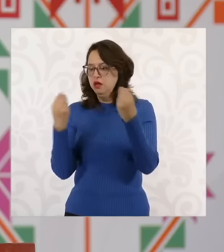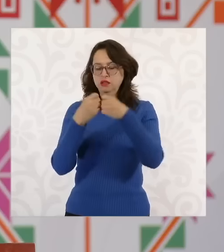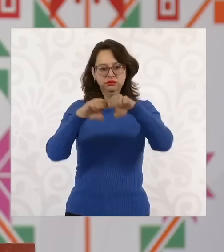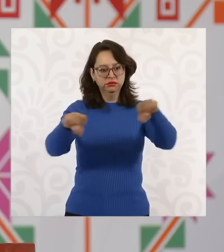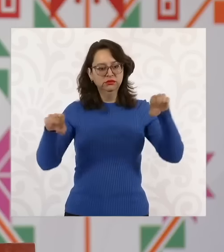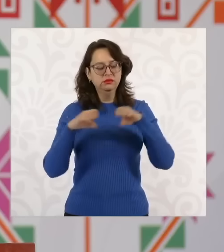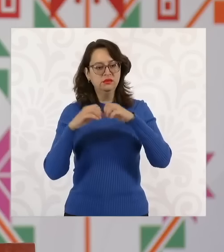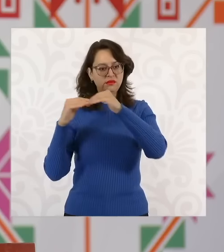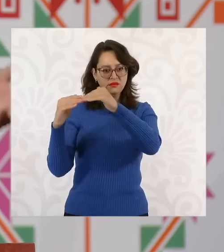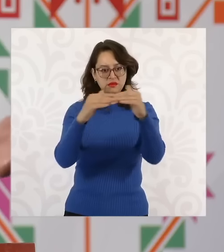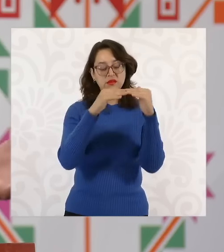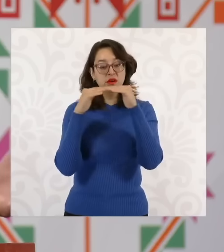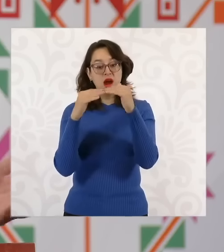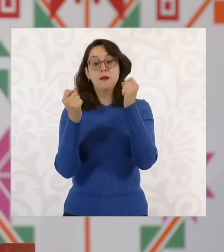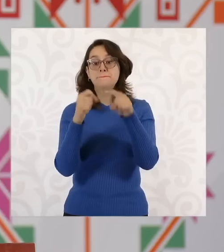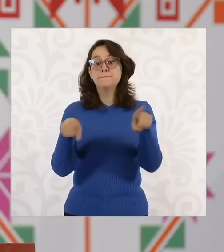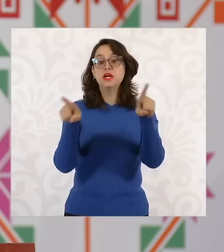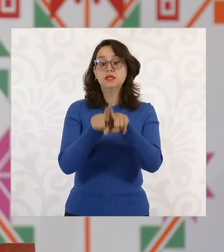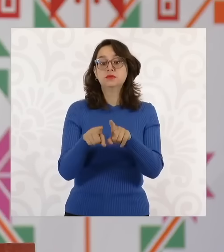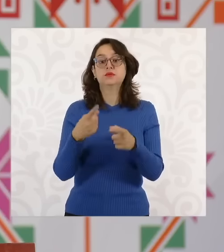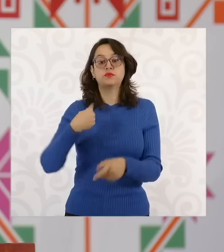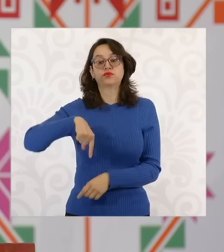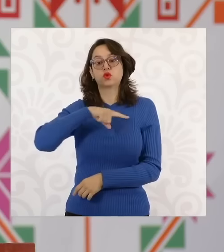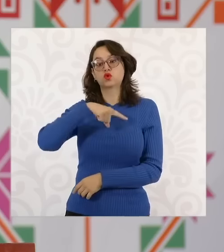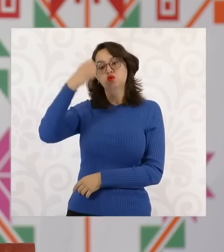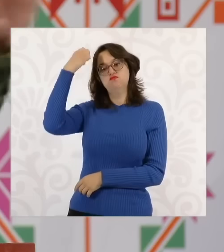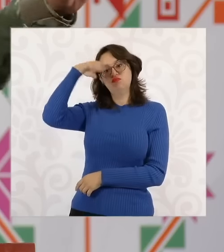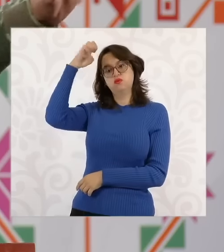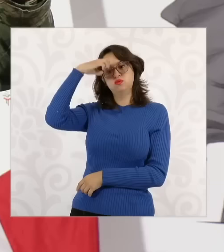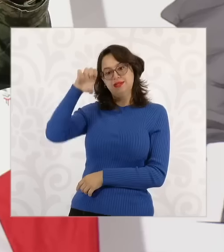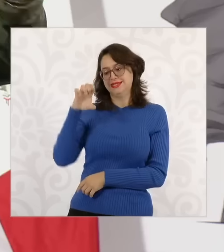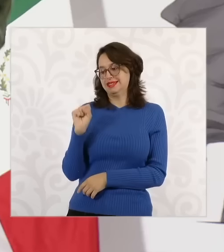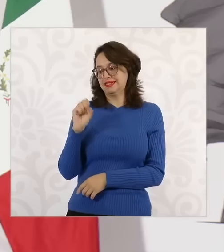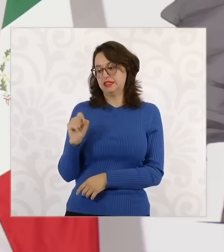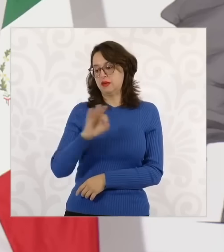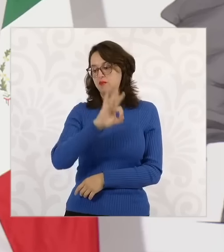ya de manera interna con la experiencia que que tenemos desarrollamos el 60% de estos estudios ya